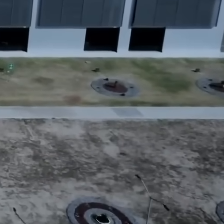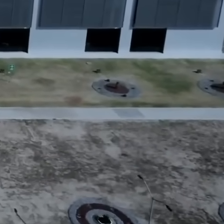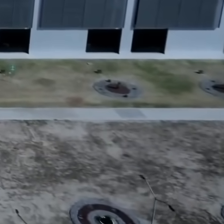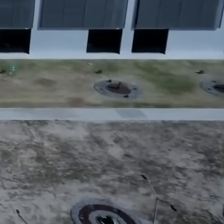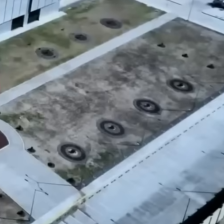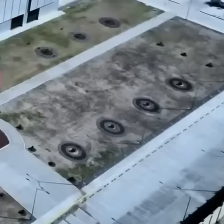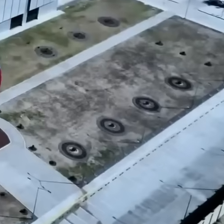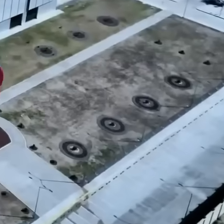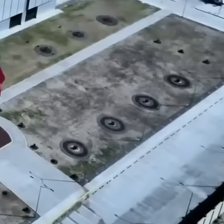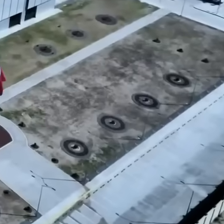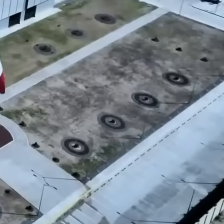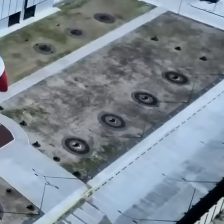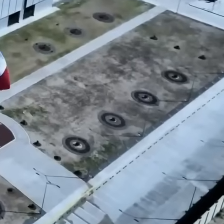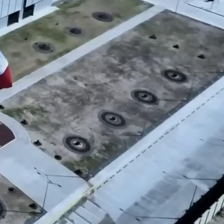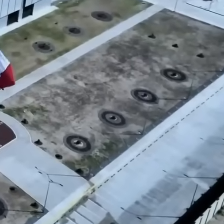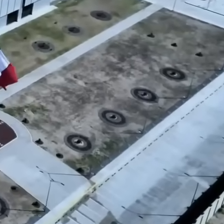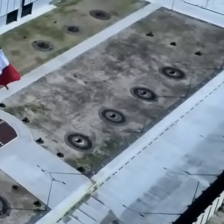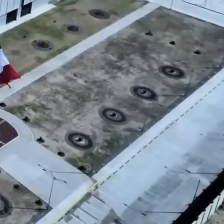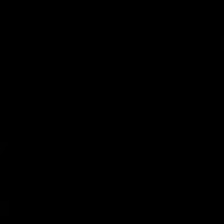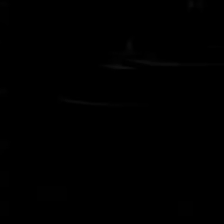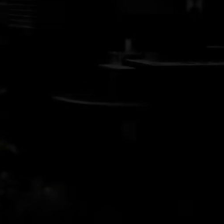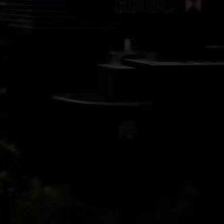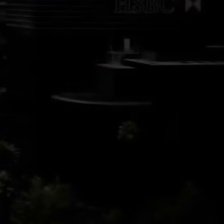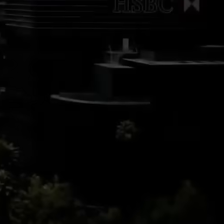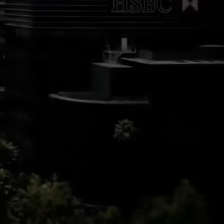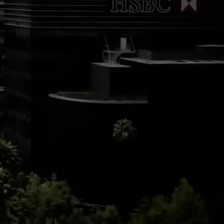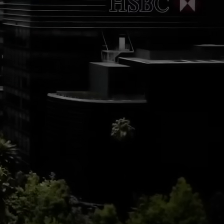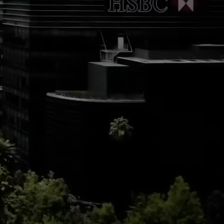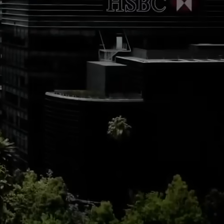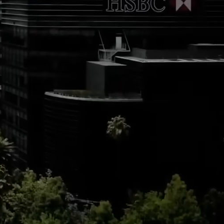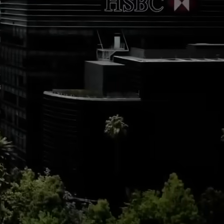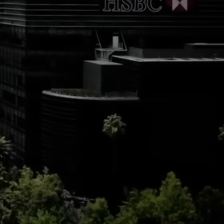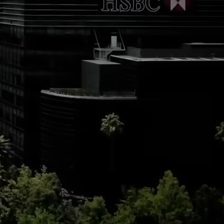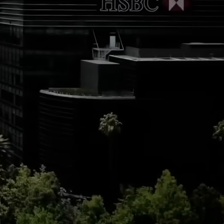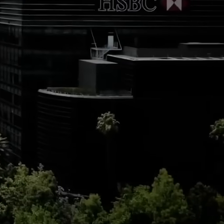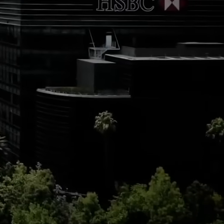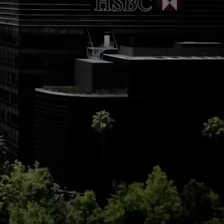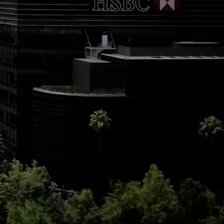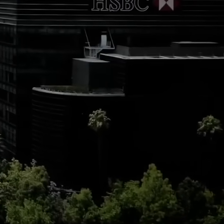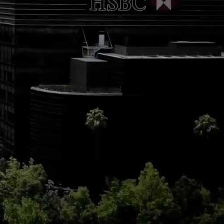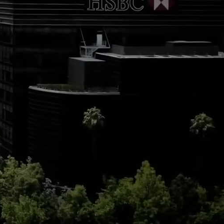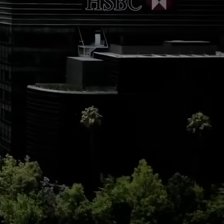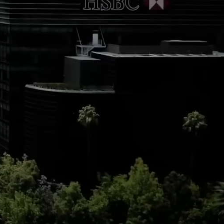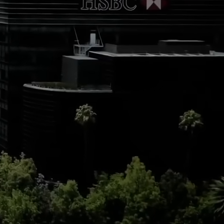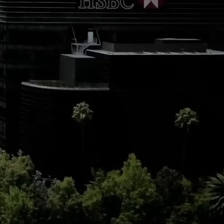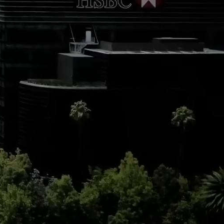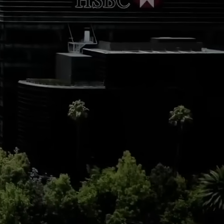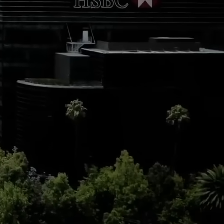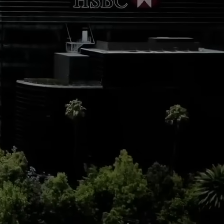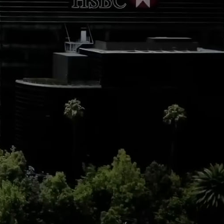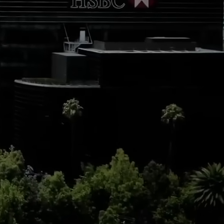Esta labor no solo fortalece al Estado mexicano, sino a la seguridad y el bienestar nacional.